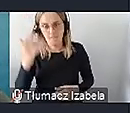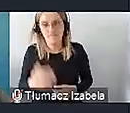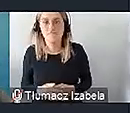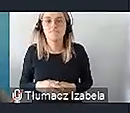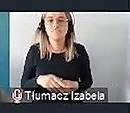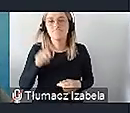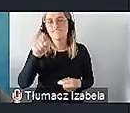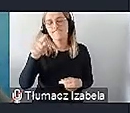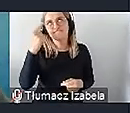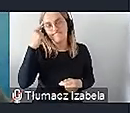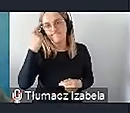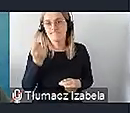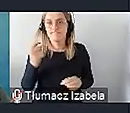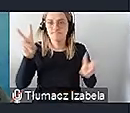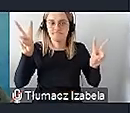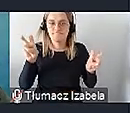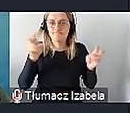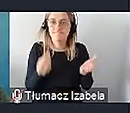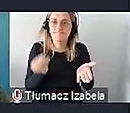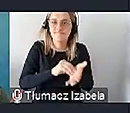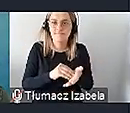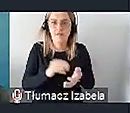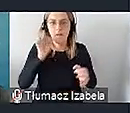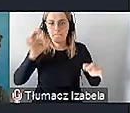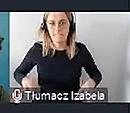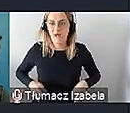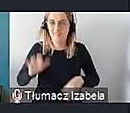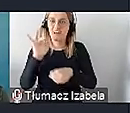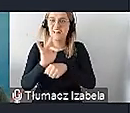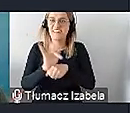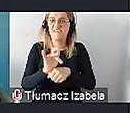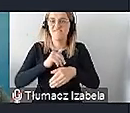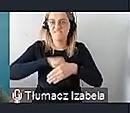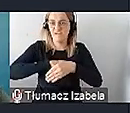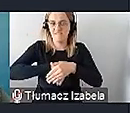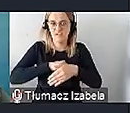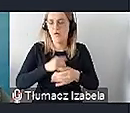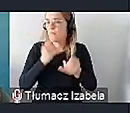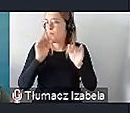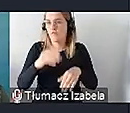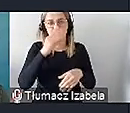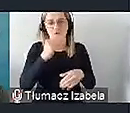kogo ja sobie nazwałem naszym Panem Krytykiem Wewnętrznym. On może wyglądać różnie.